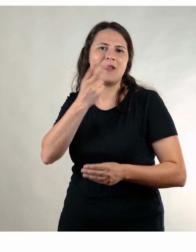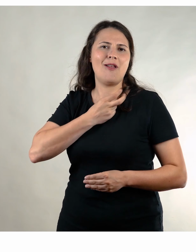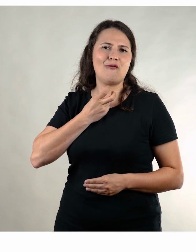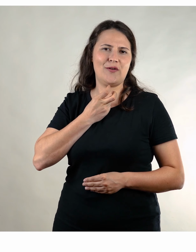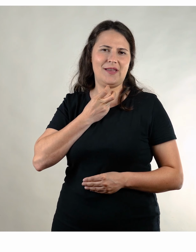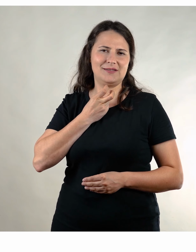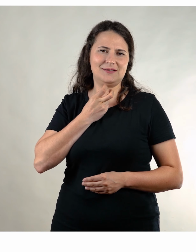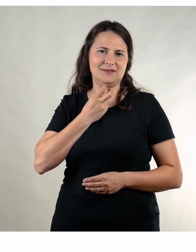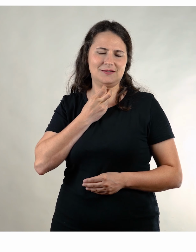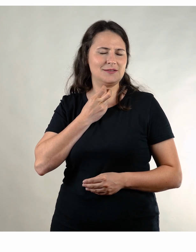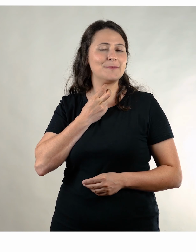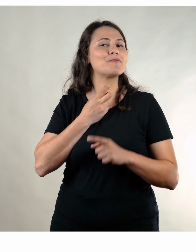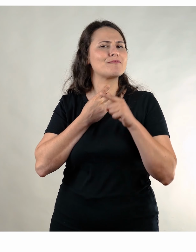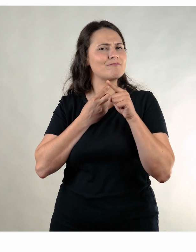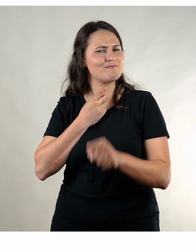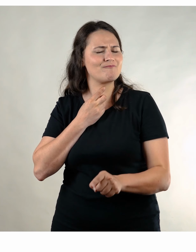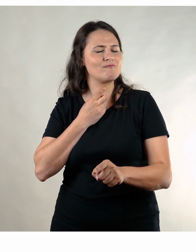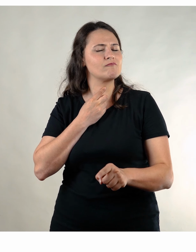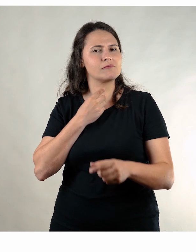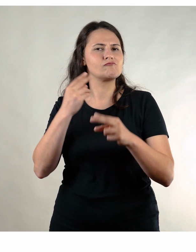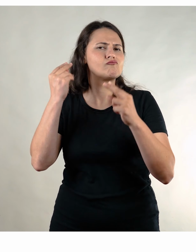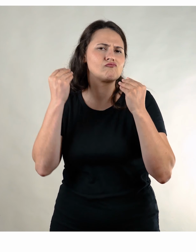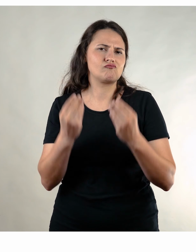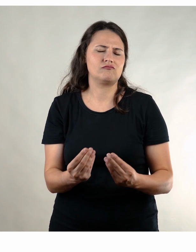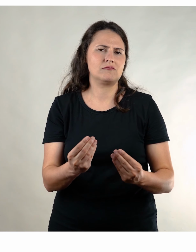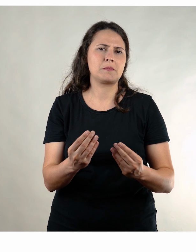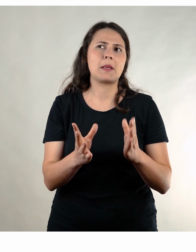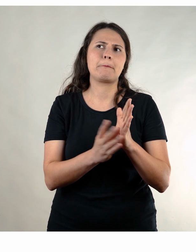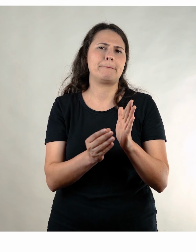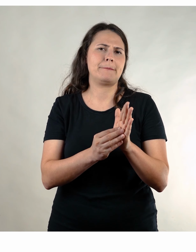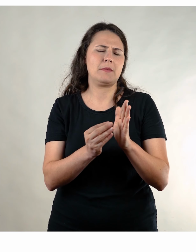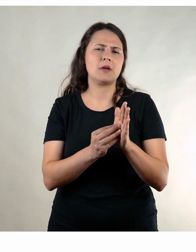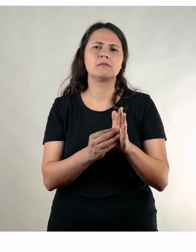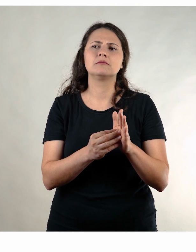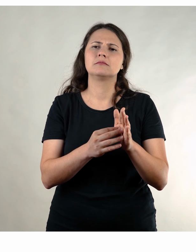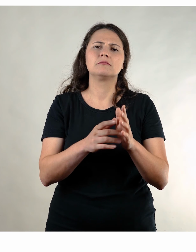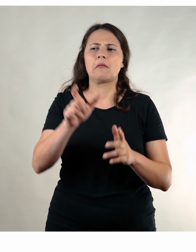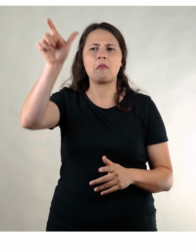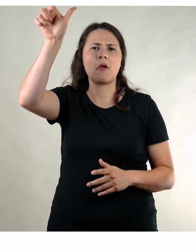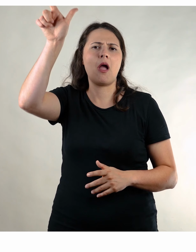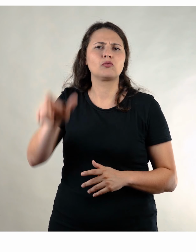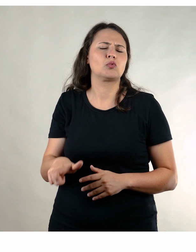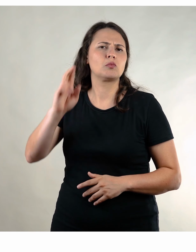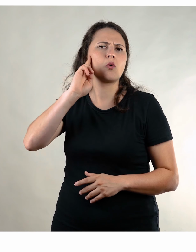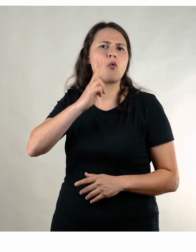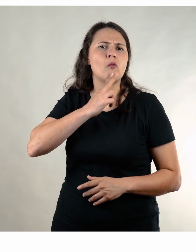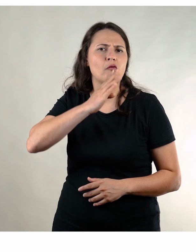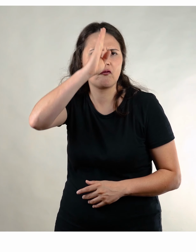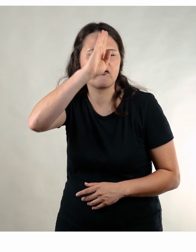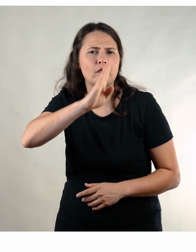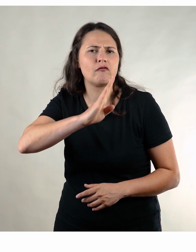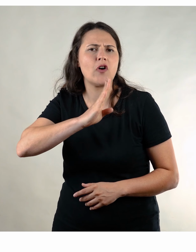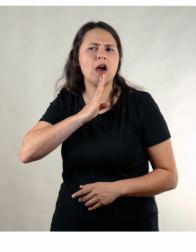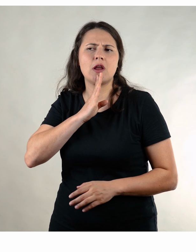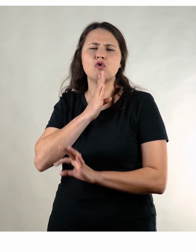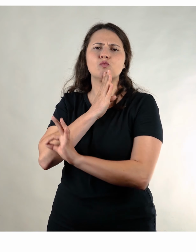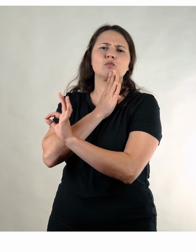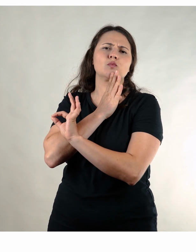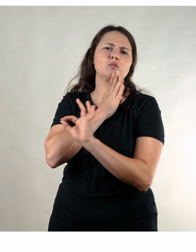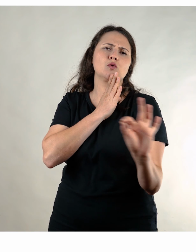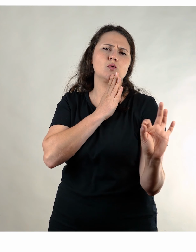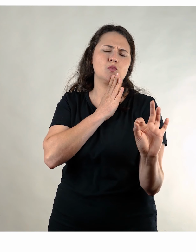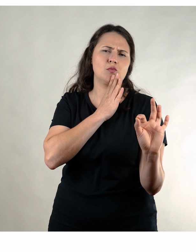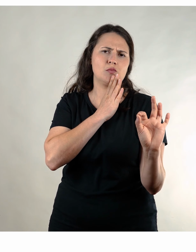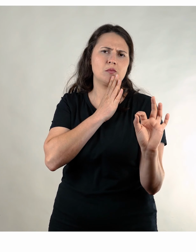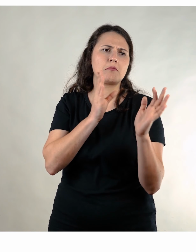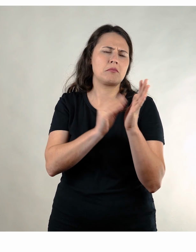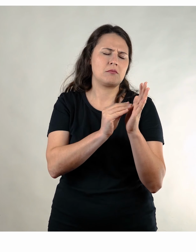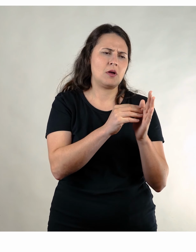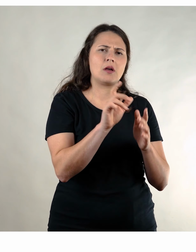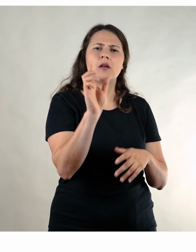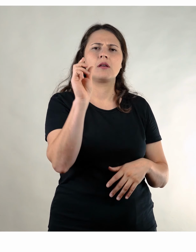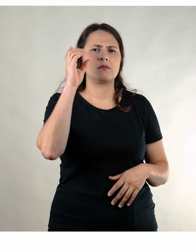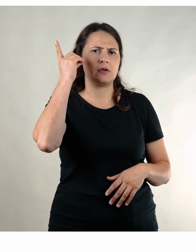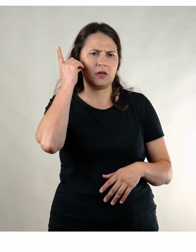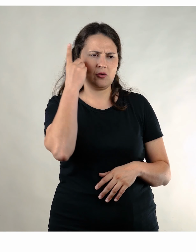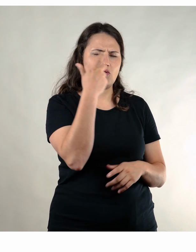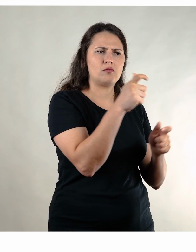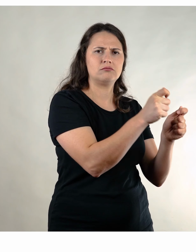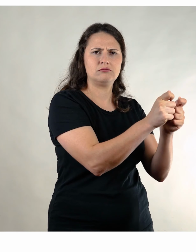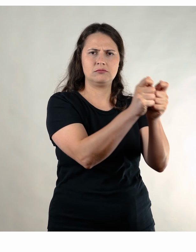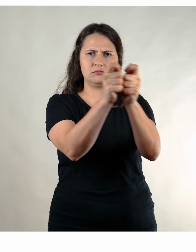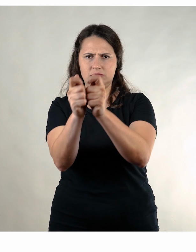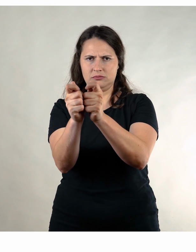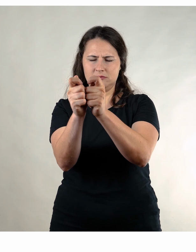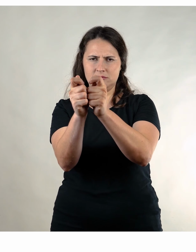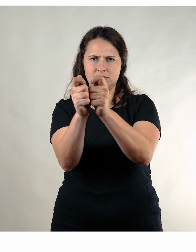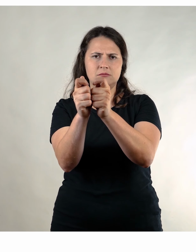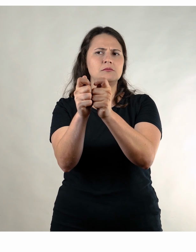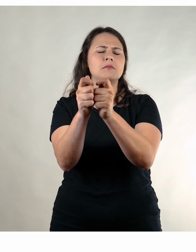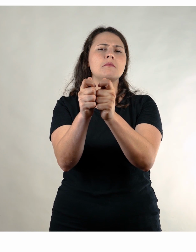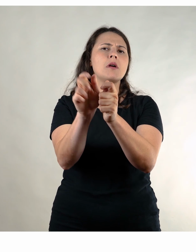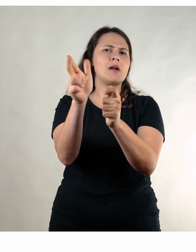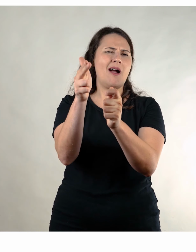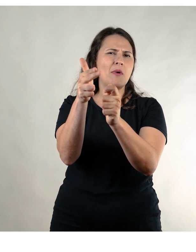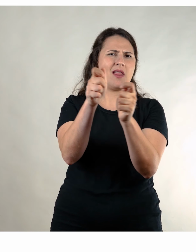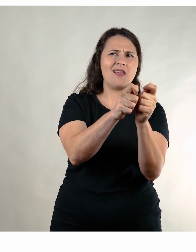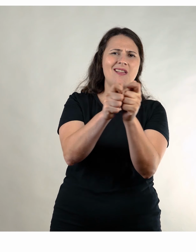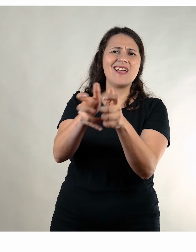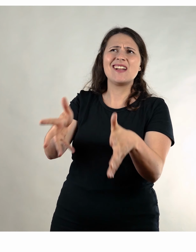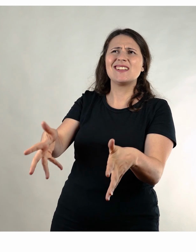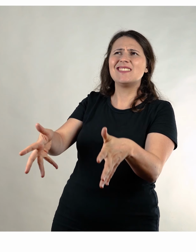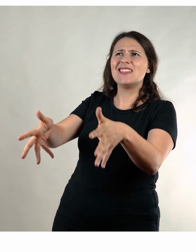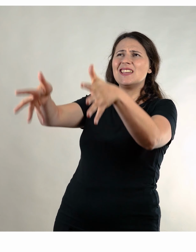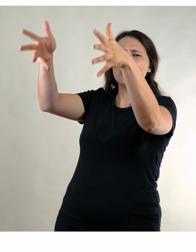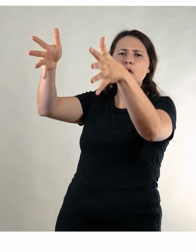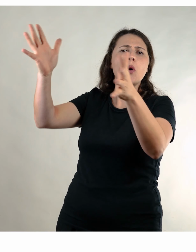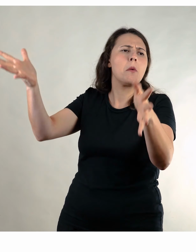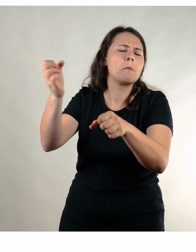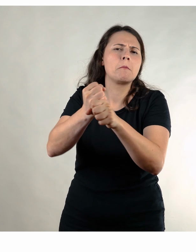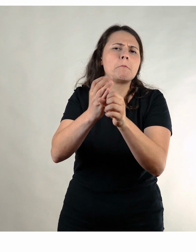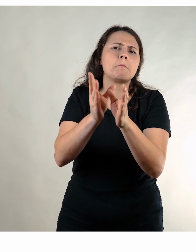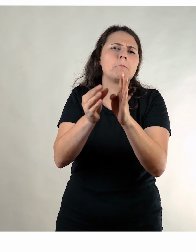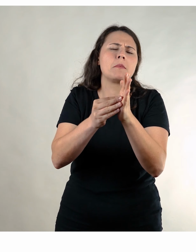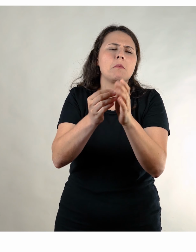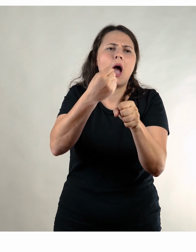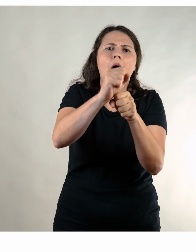Αυτό μπορεί να επιτρέψει ακόμη και σε ένα άτομο με προβλήματα ακοής να στρέψει το έξυπνο τηλέφωνο του προς κάποιο κτίριο ή αξιοθέατο